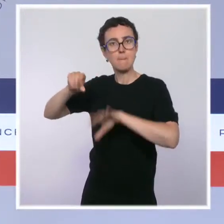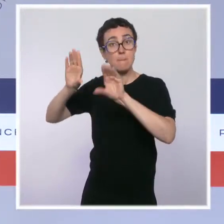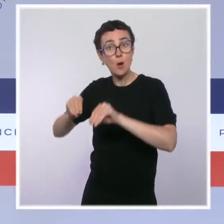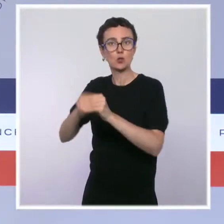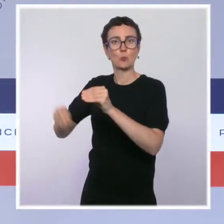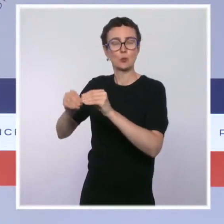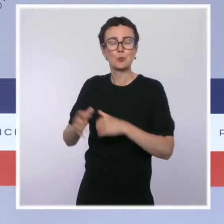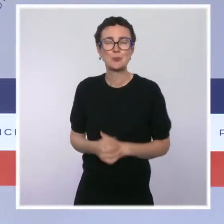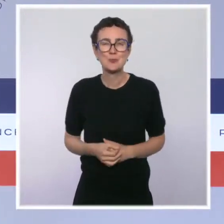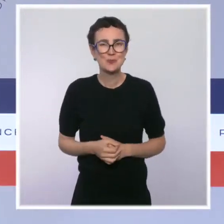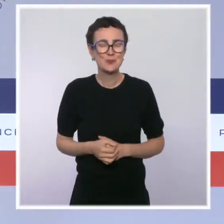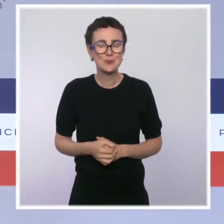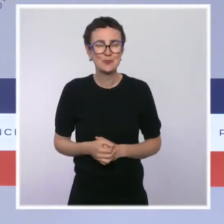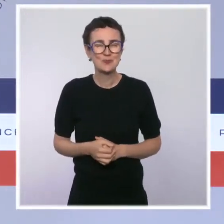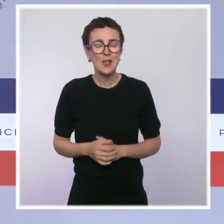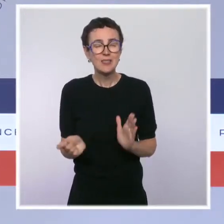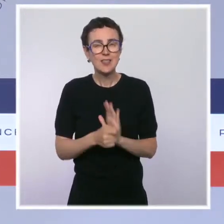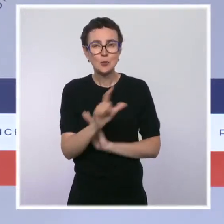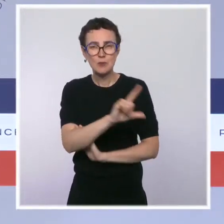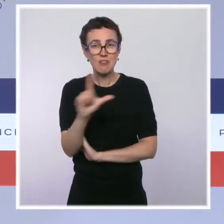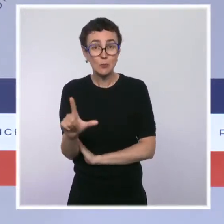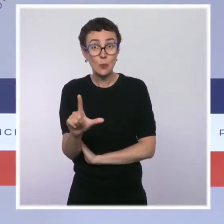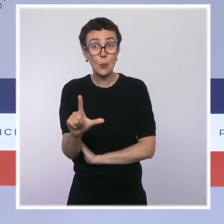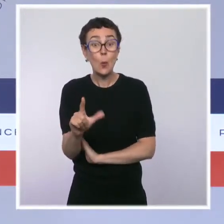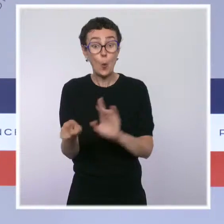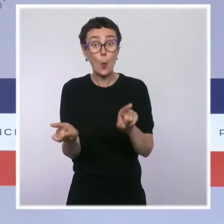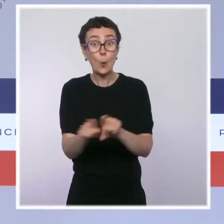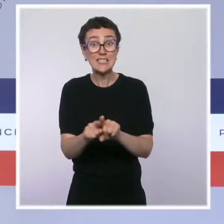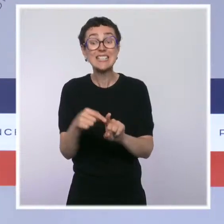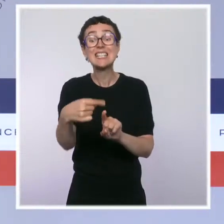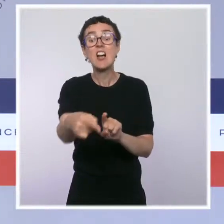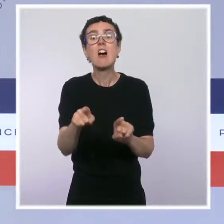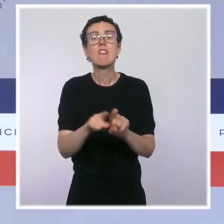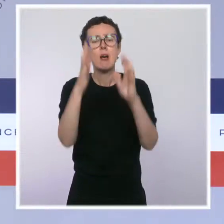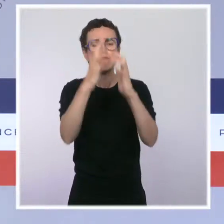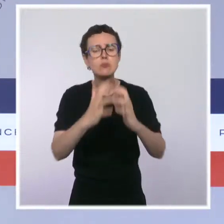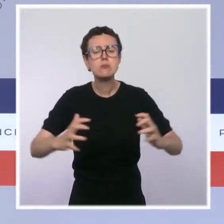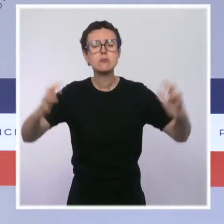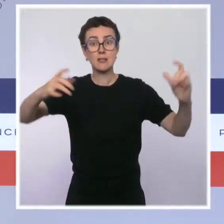cette fois-ci à la préservation des océans. Mesdames et Messieurs, ce Conseil des ministres a